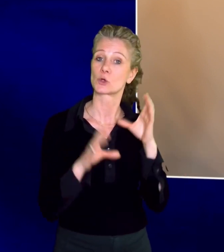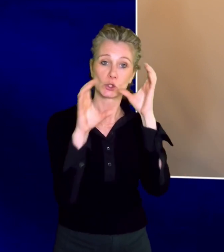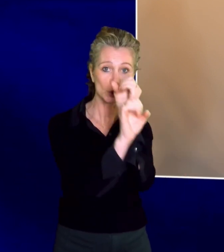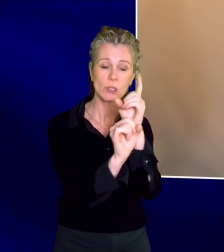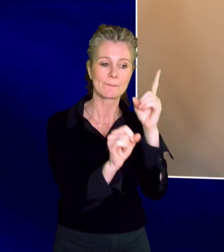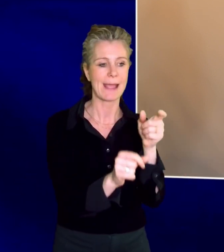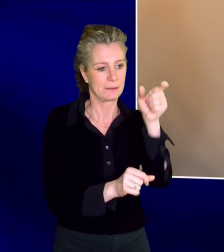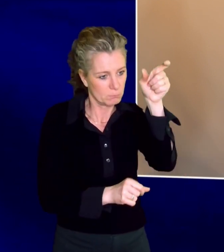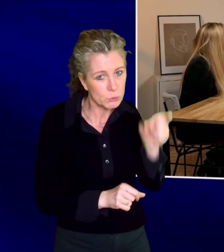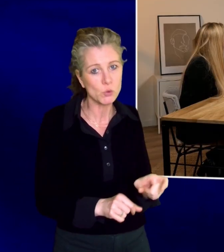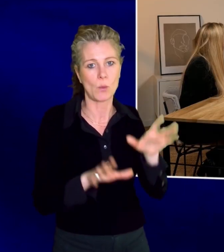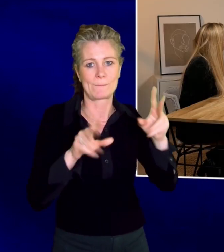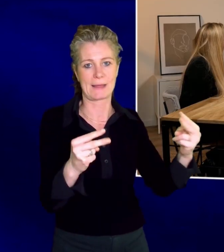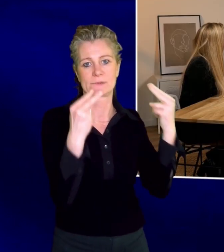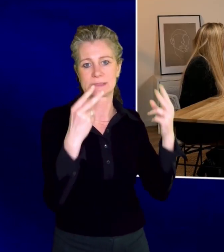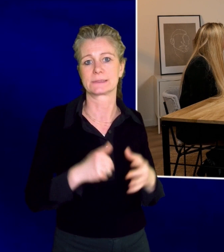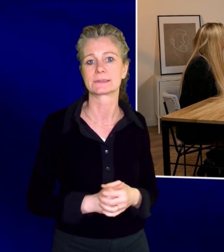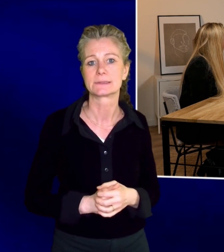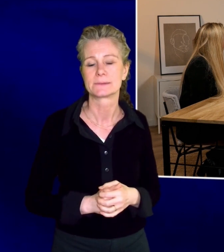Dat luisteren voor mensen is niet zo gemakkelijk.